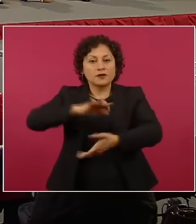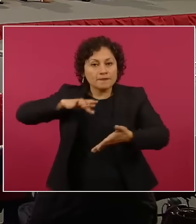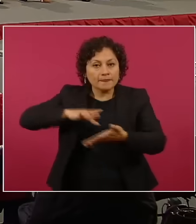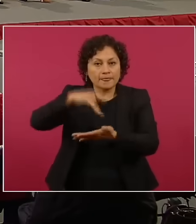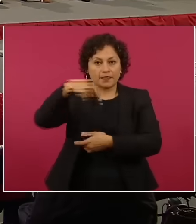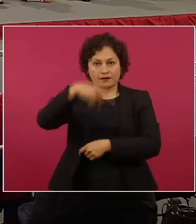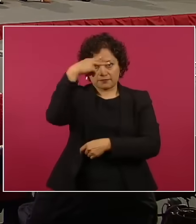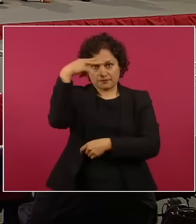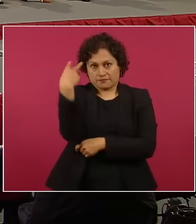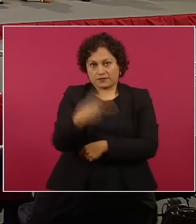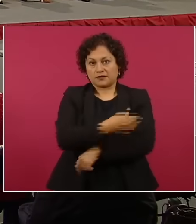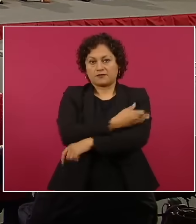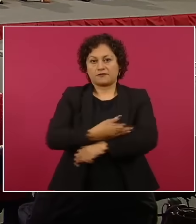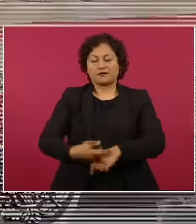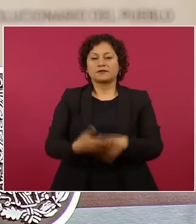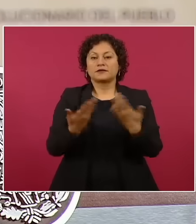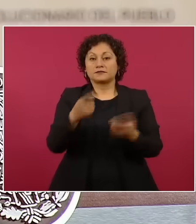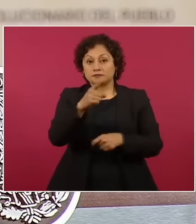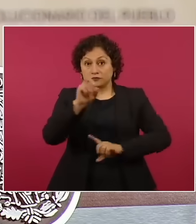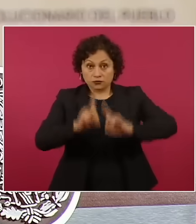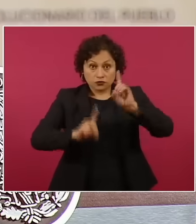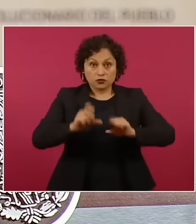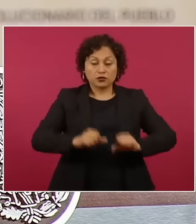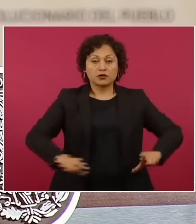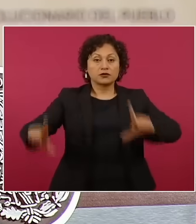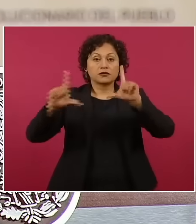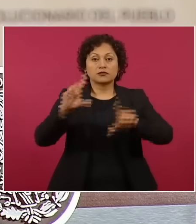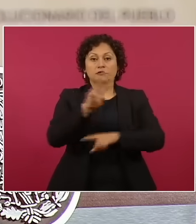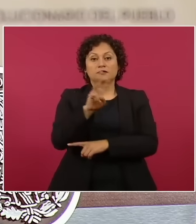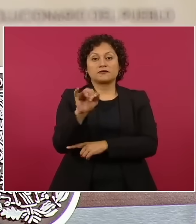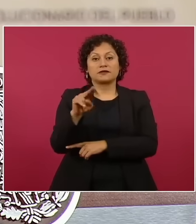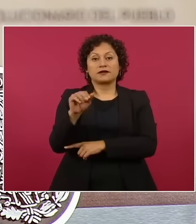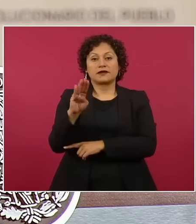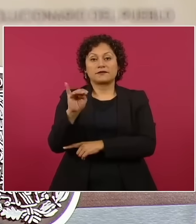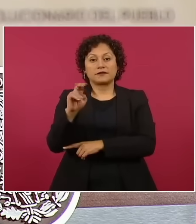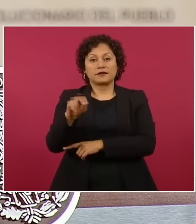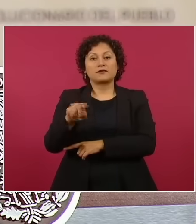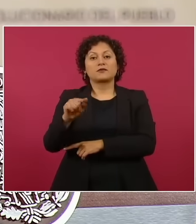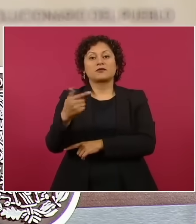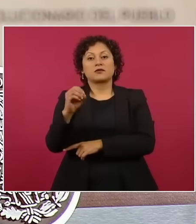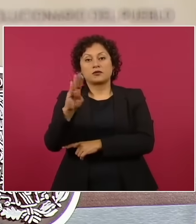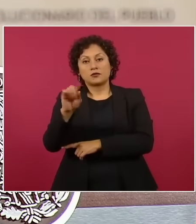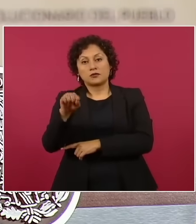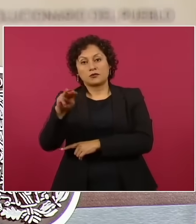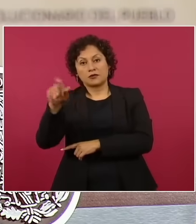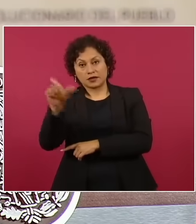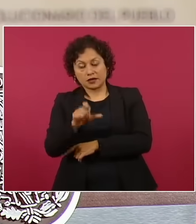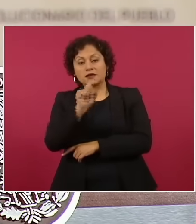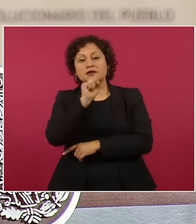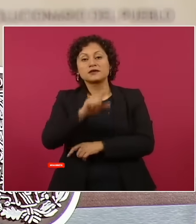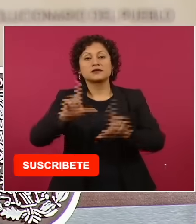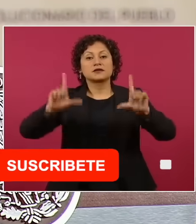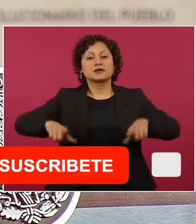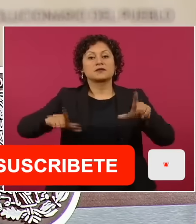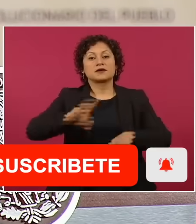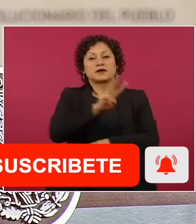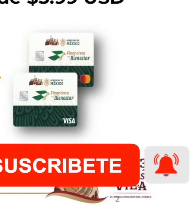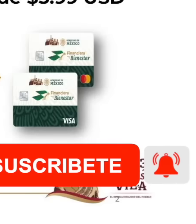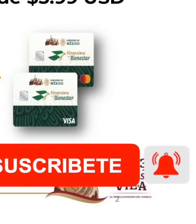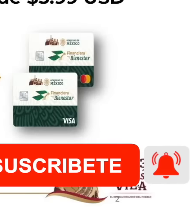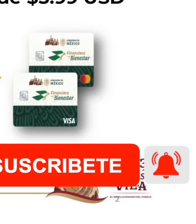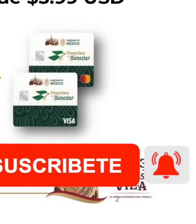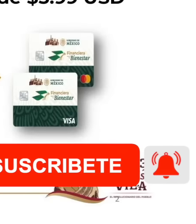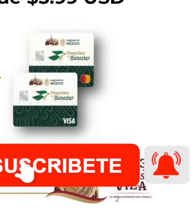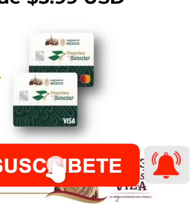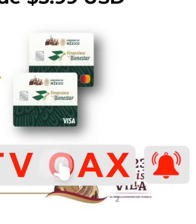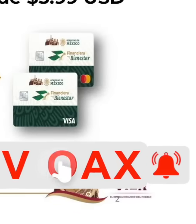pueden revisar en la página web fin.gob.mx y en el correo remesapaisano@finabi.gov.mx